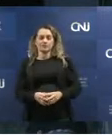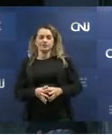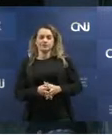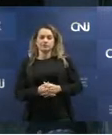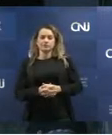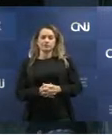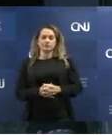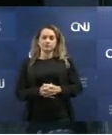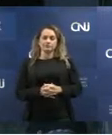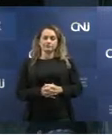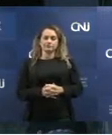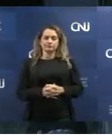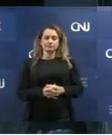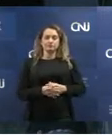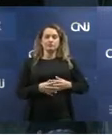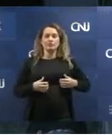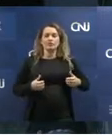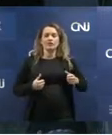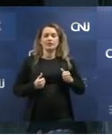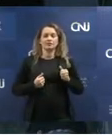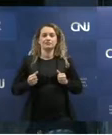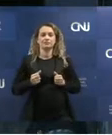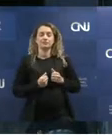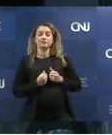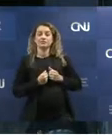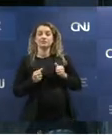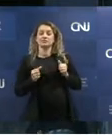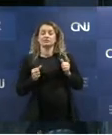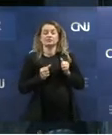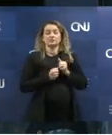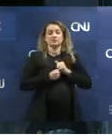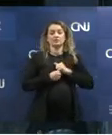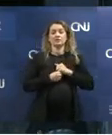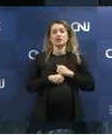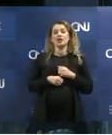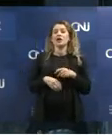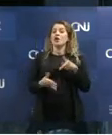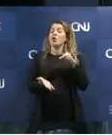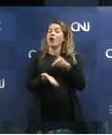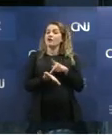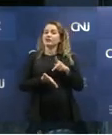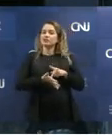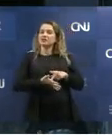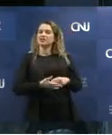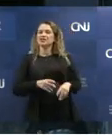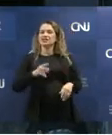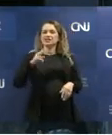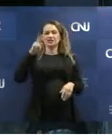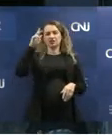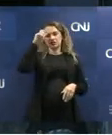Rara e uma verdadeira rara vez que eu faço isso